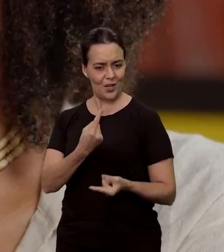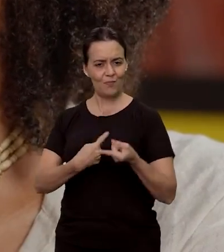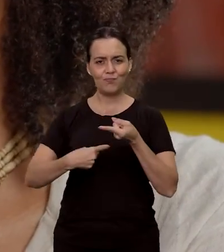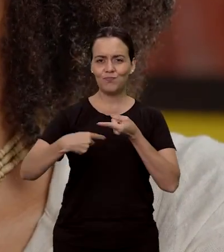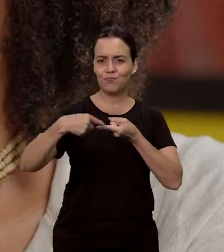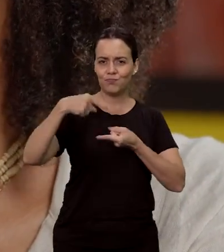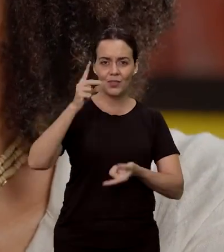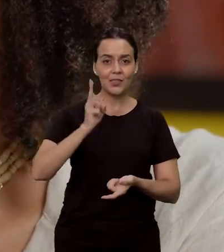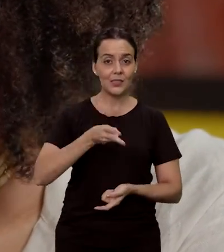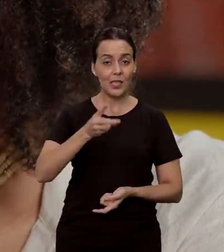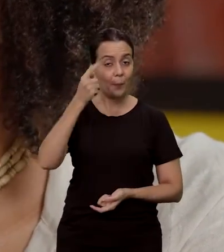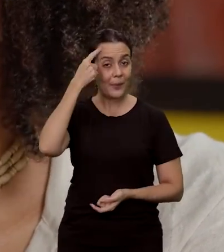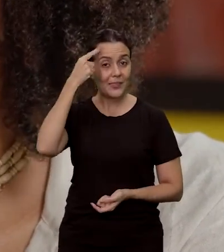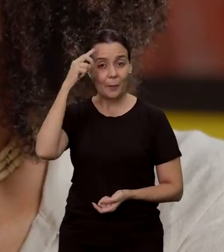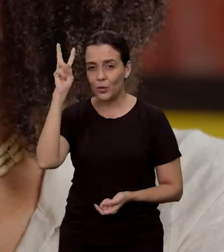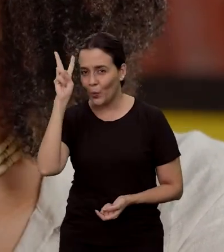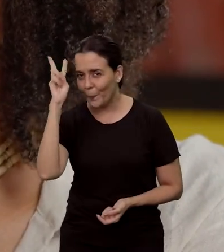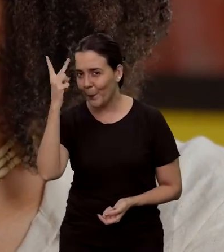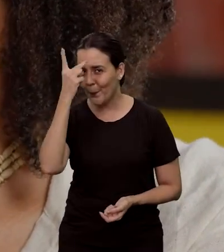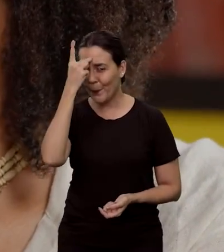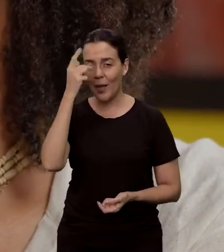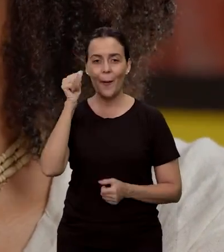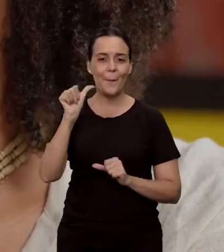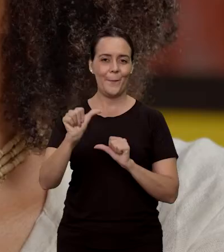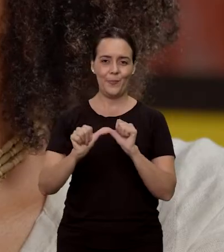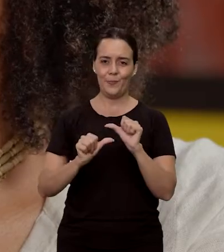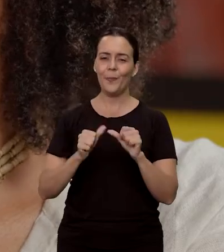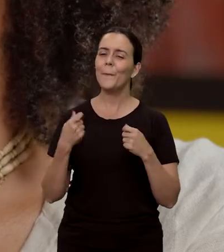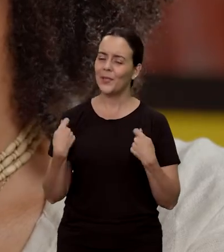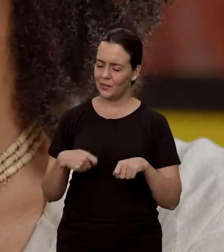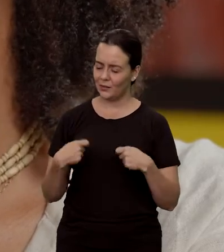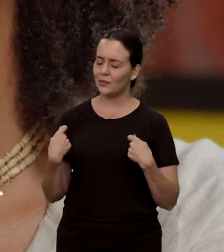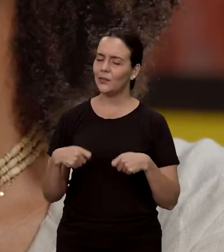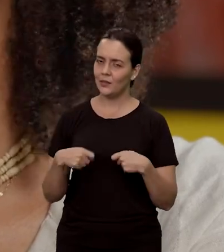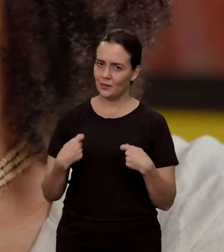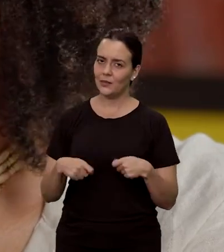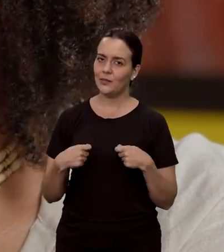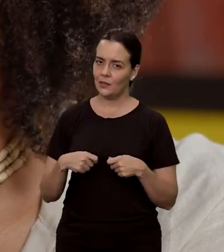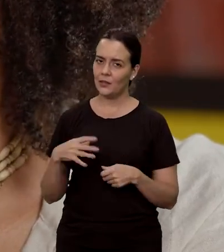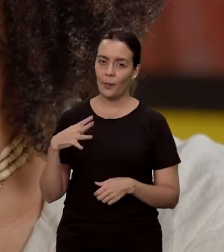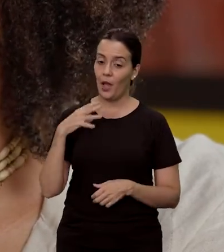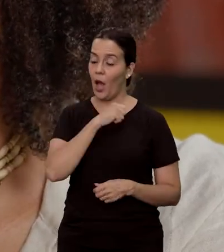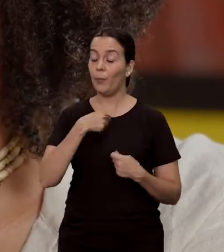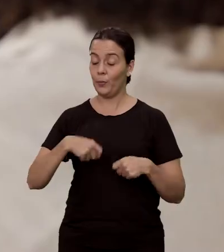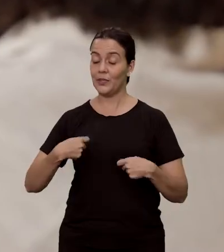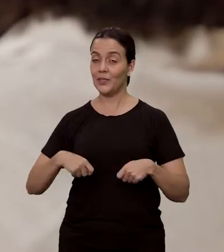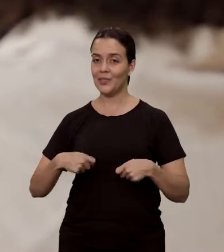construir esse pensamento, porque é necessário, e assim, é para ontem, já.